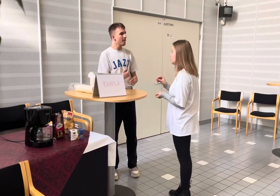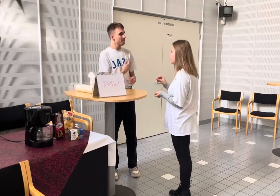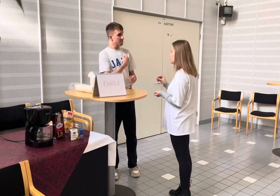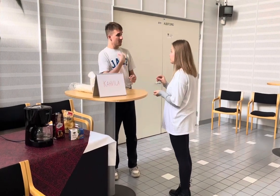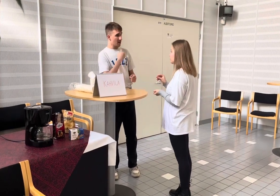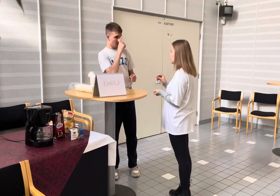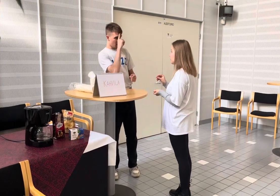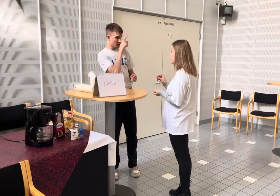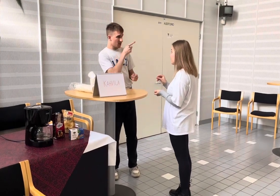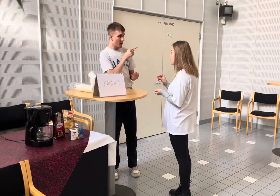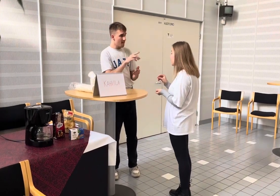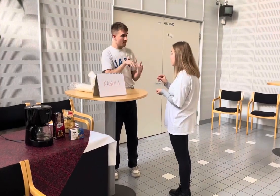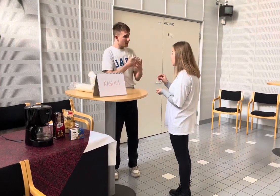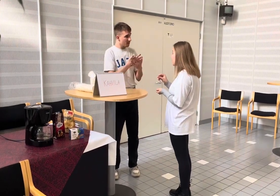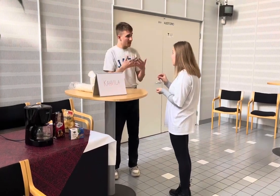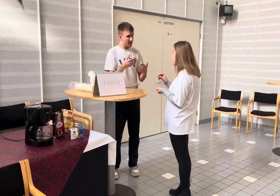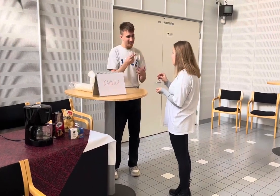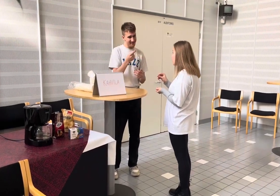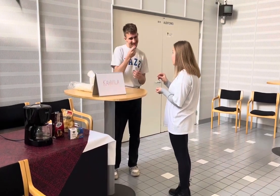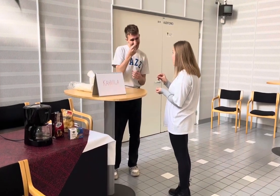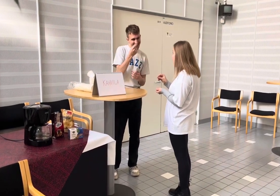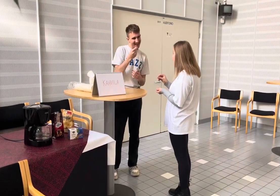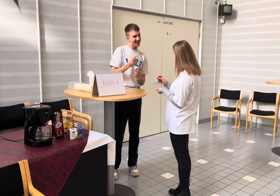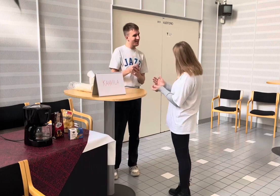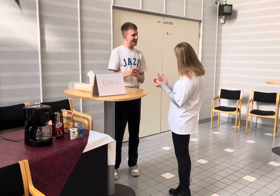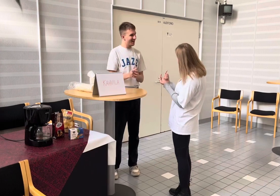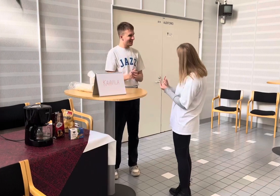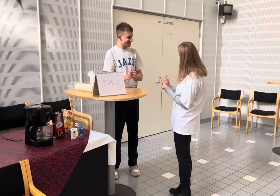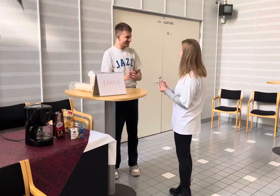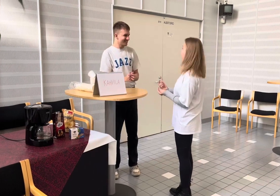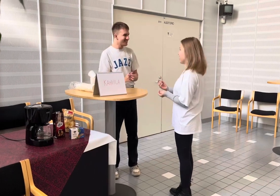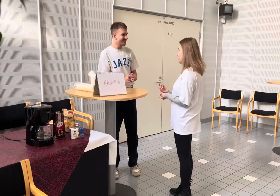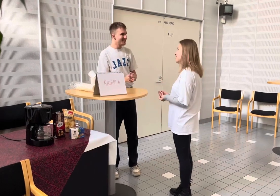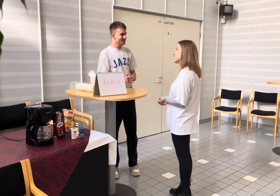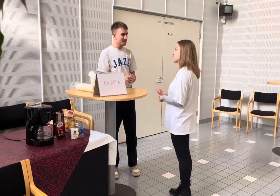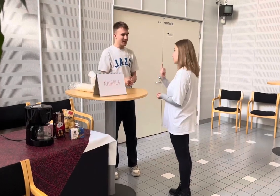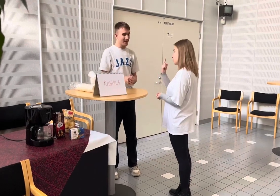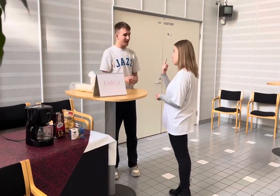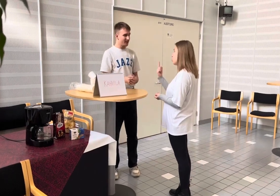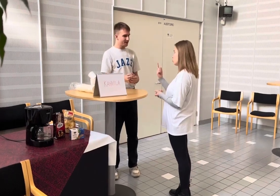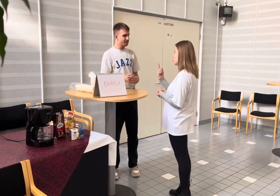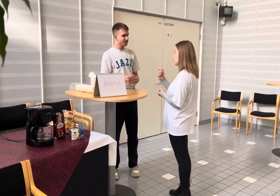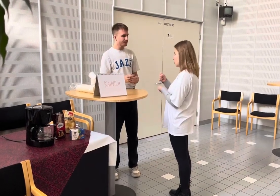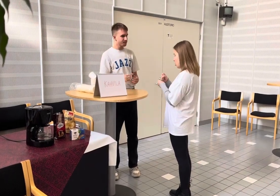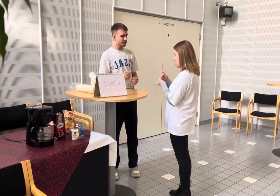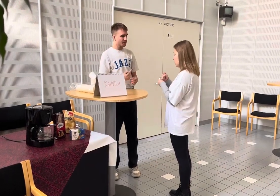Minä osaan vähän viittomakieltä. Aijaa, okei! Yksi kahvi siis.